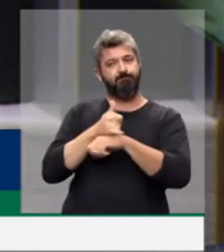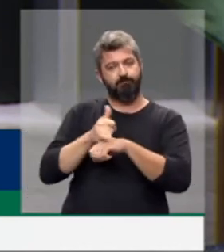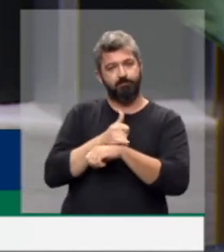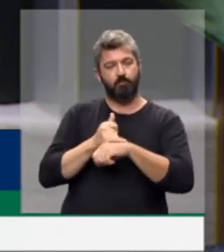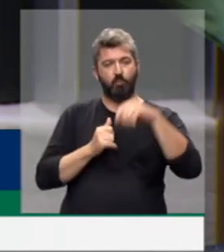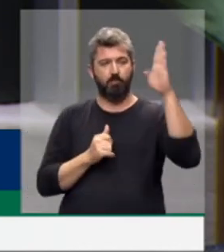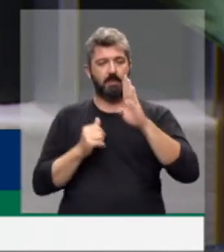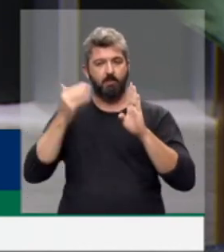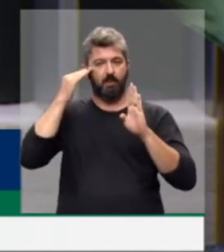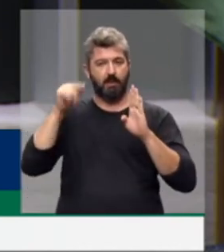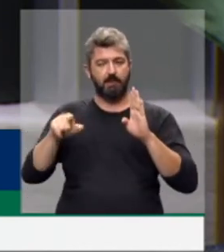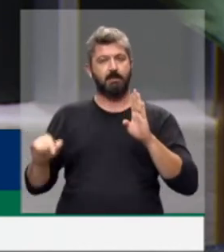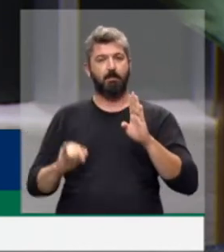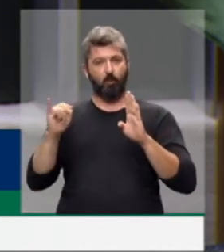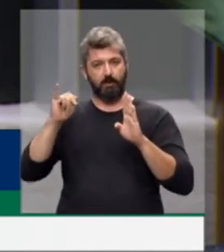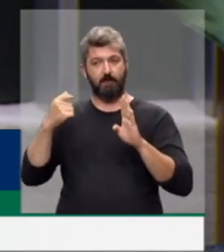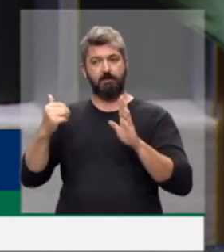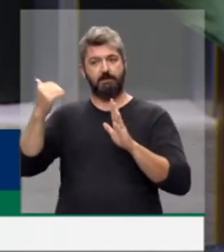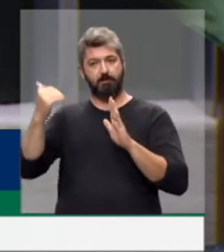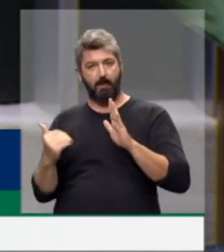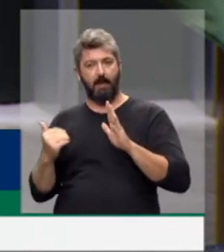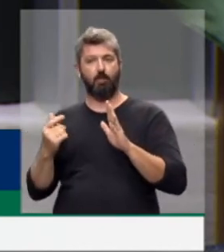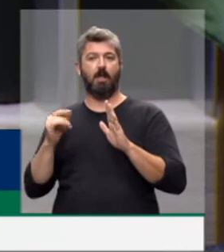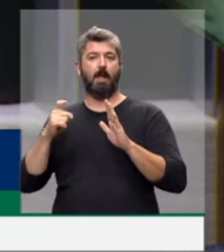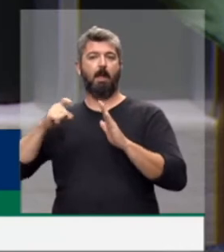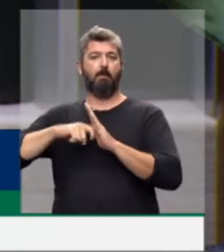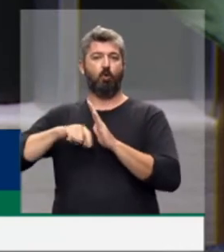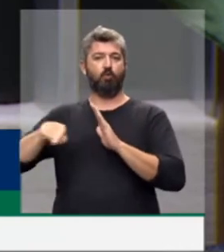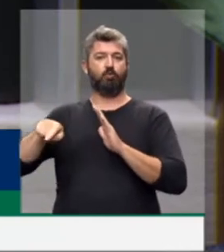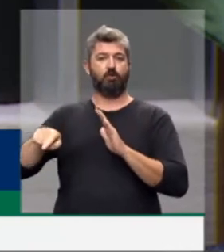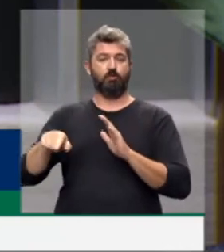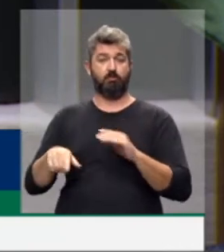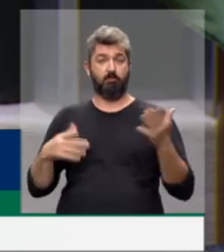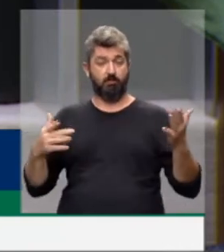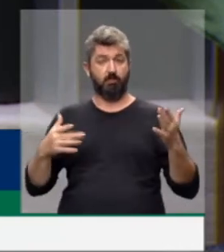ISSO, QUANDO VOCÊ TEM UM INCENTIVO PARA DETERMINADA ATIVIDADE ECONÔMICA,